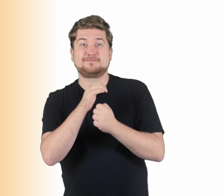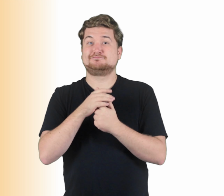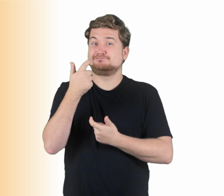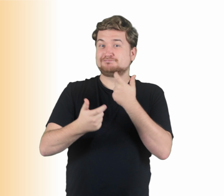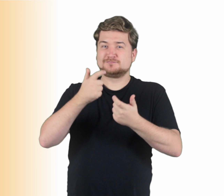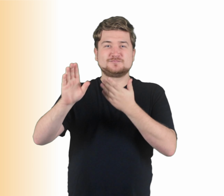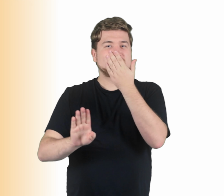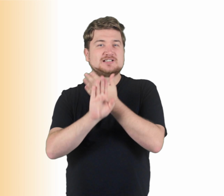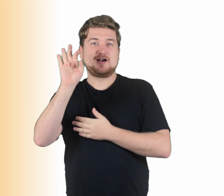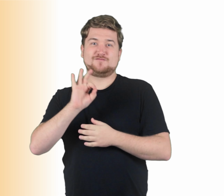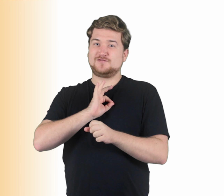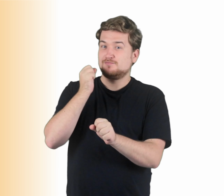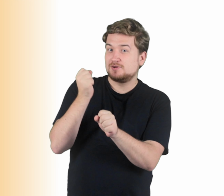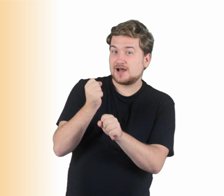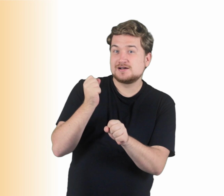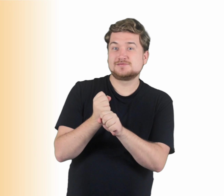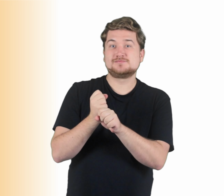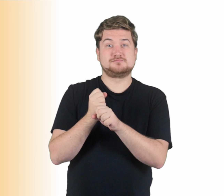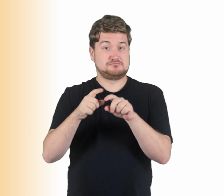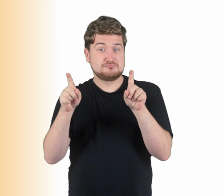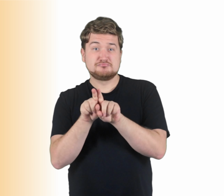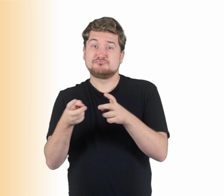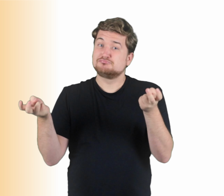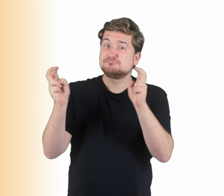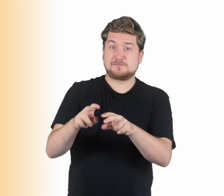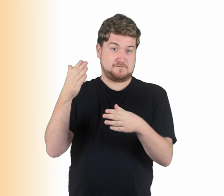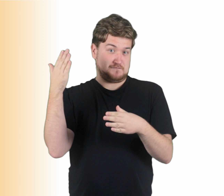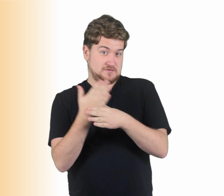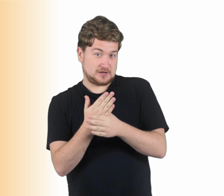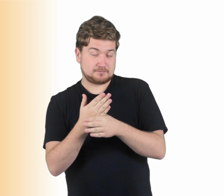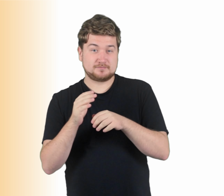zrobienie wystawy swoich prac czy założenie własnej firmy.